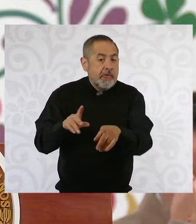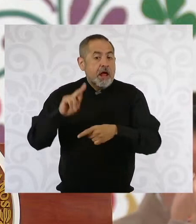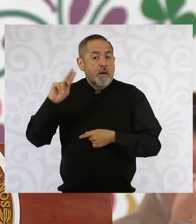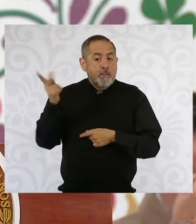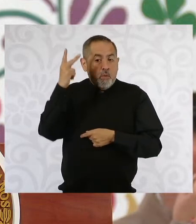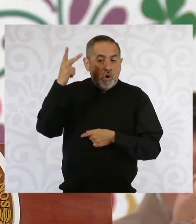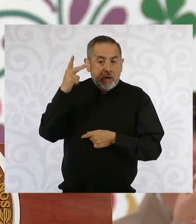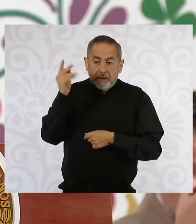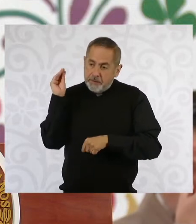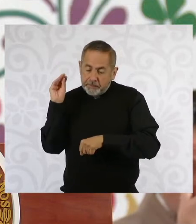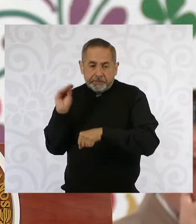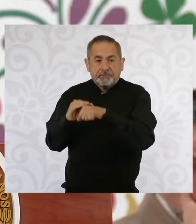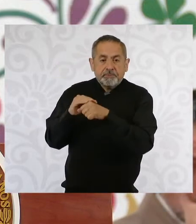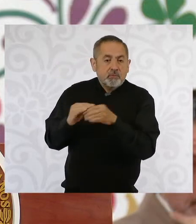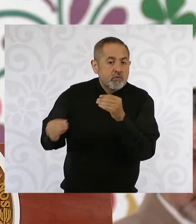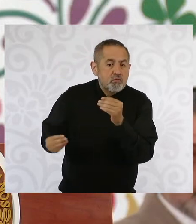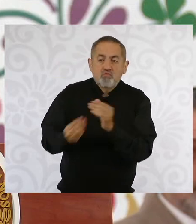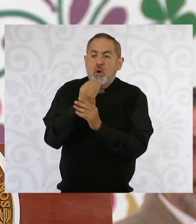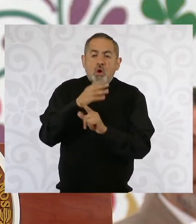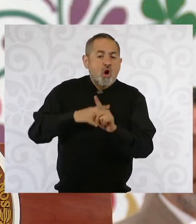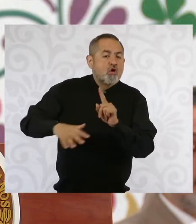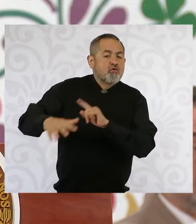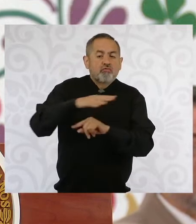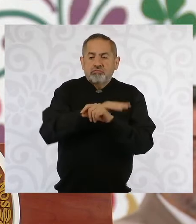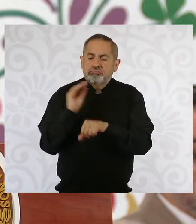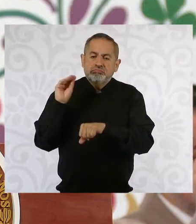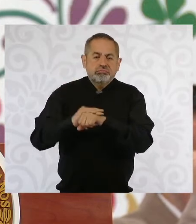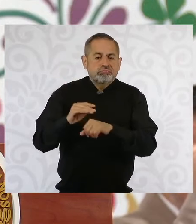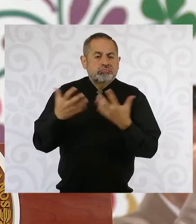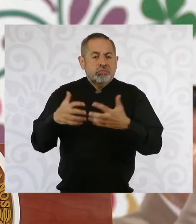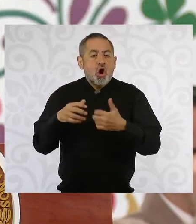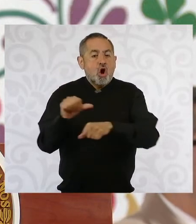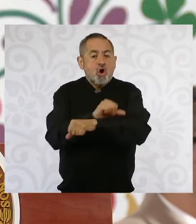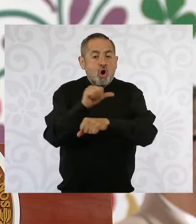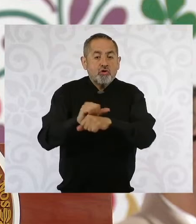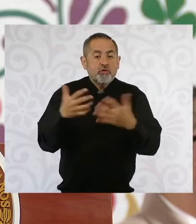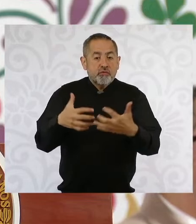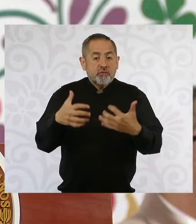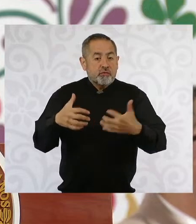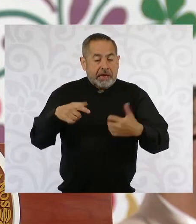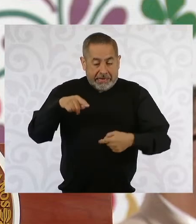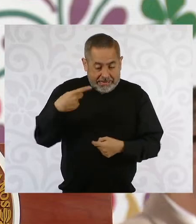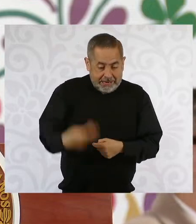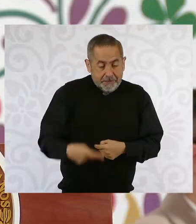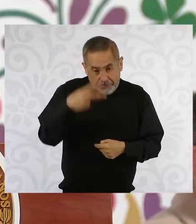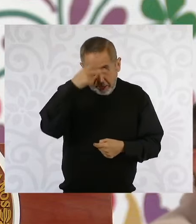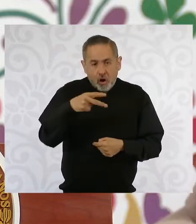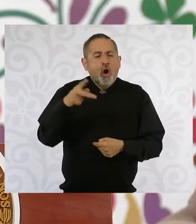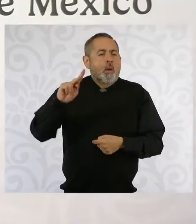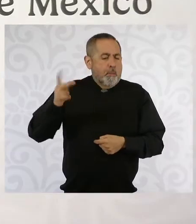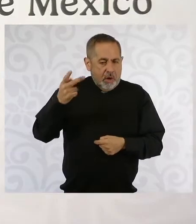bases de un ecosistema favorable al desarrollo de vehículos eléctricos en nuestro país para ello va